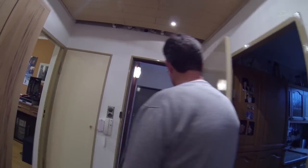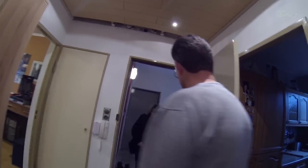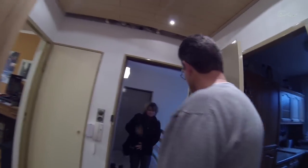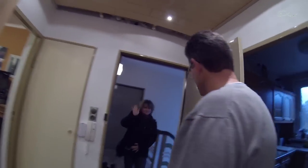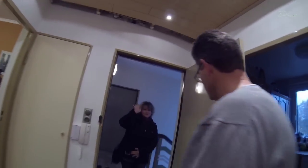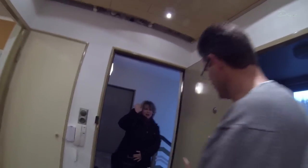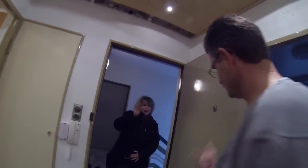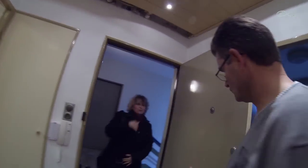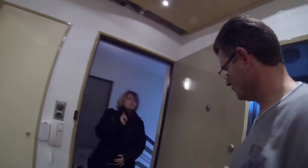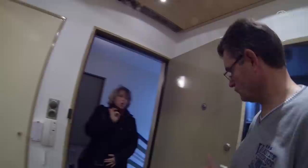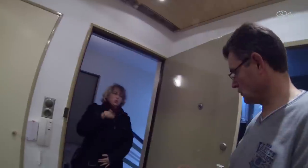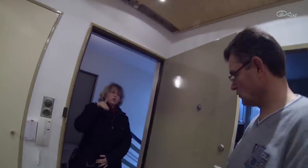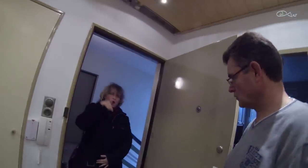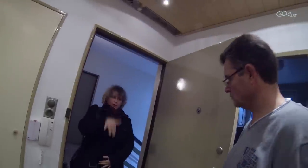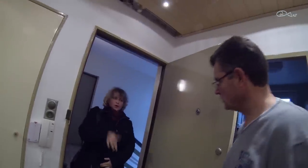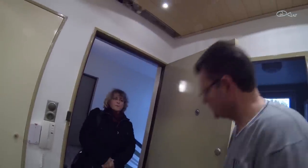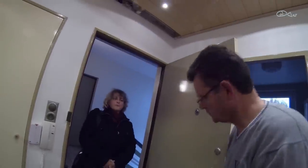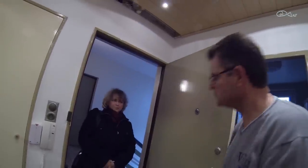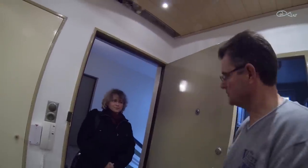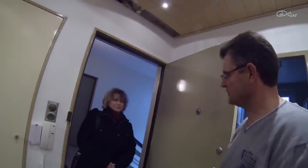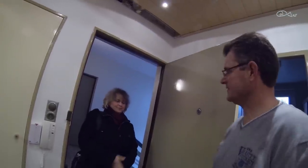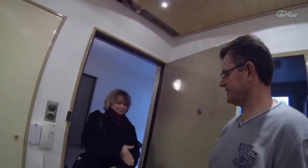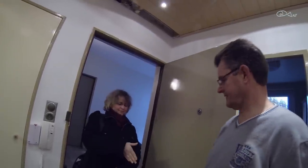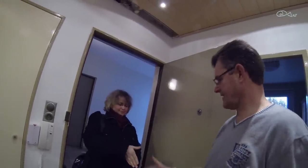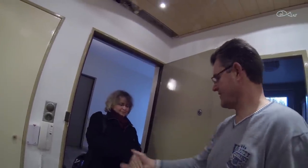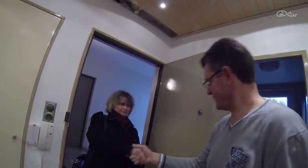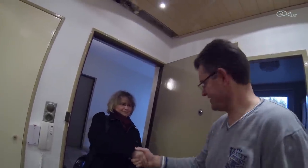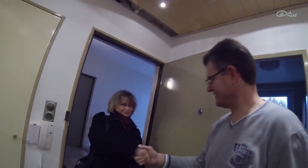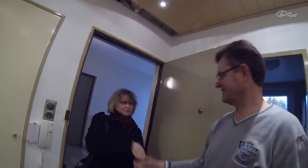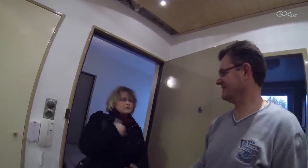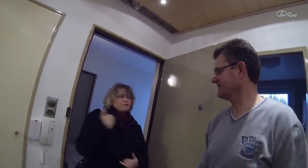Hallo! Ja, danke, ich bin gut hergekommen. Ich möchte deine Frau abholen.